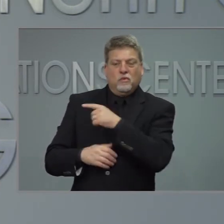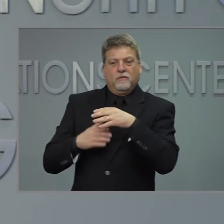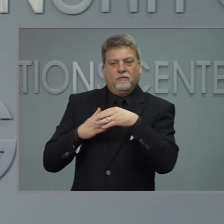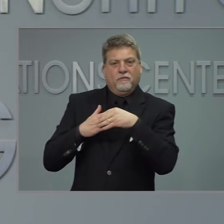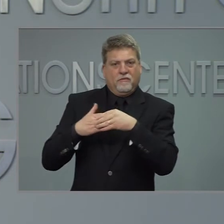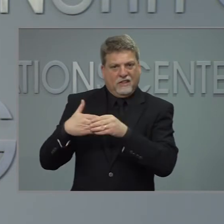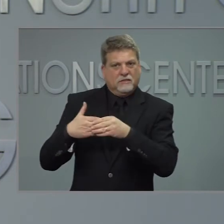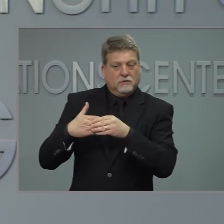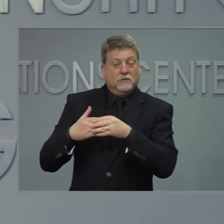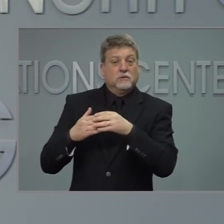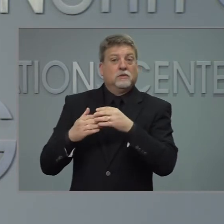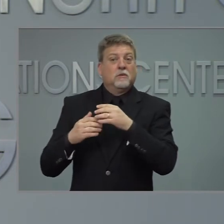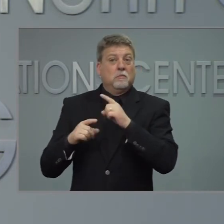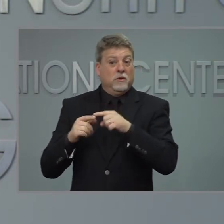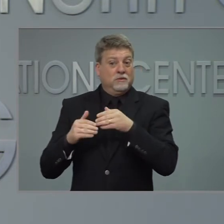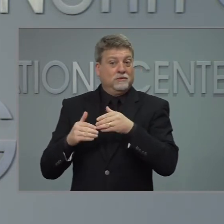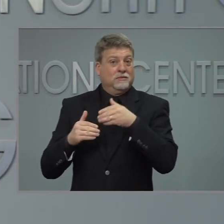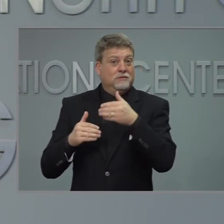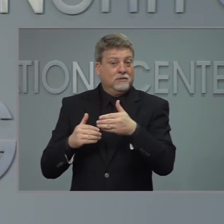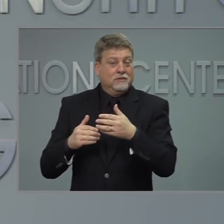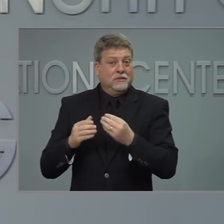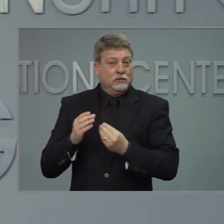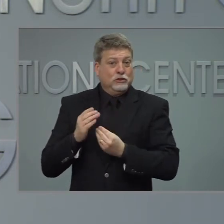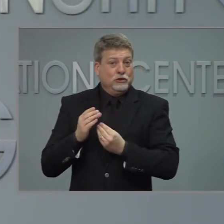Relajar estas restricciones se lee.